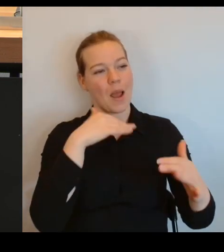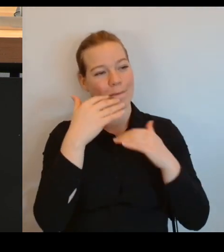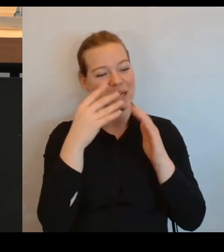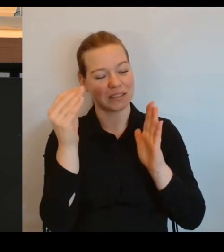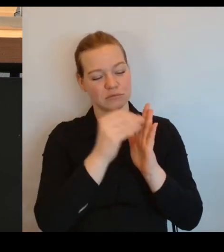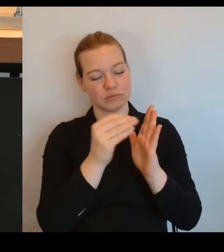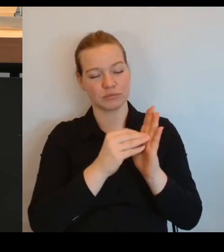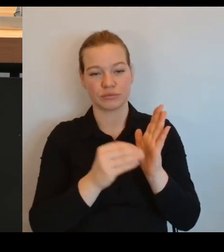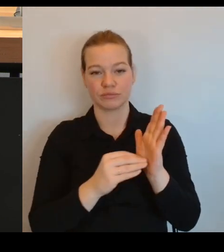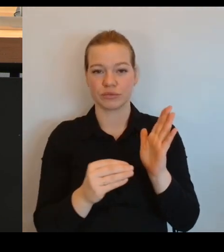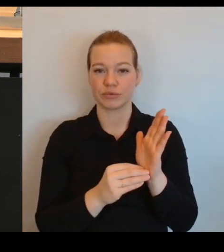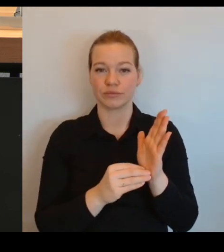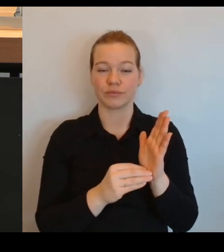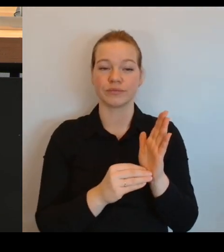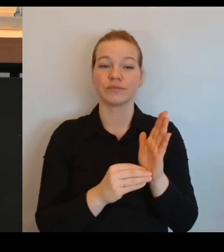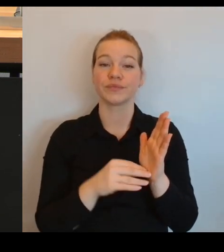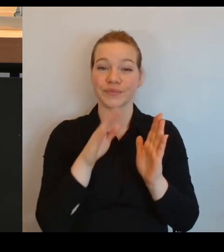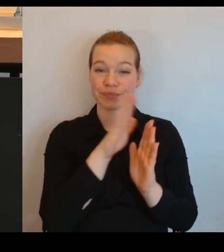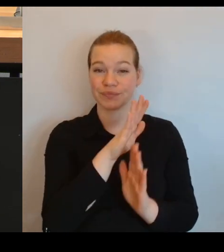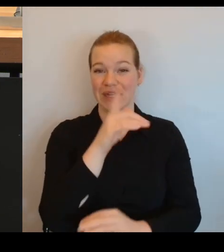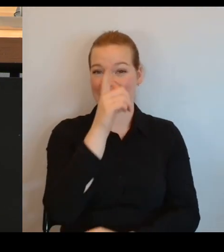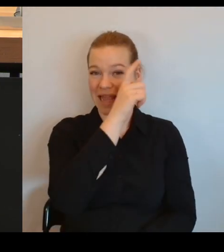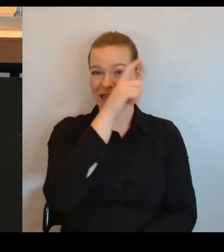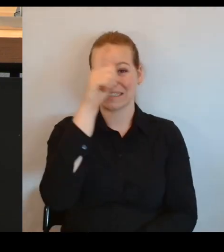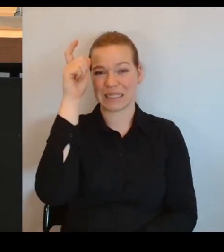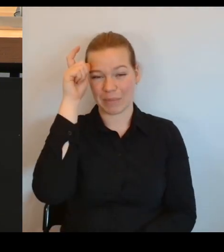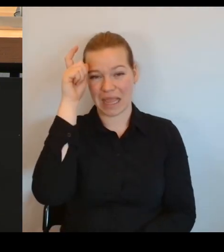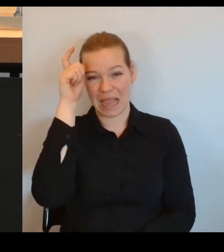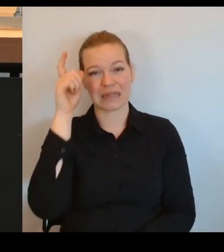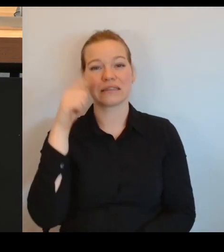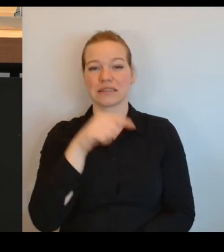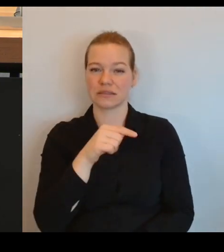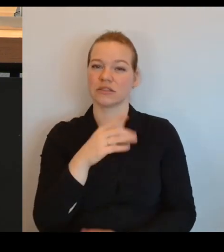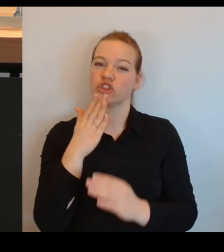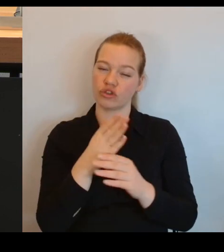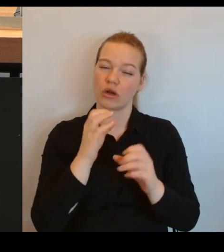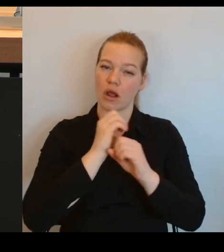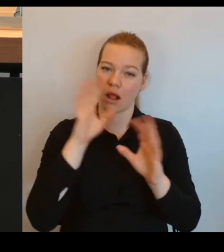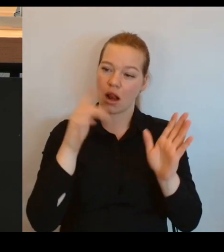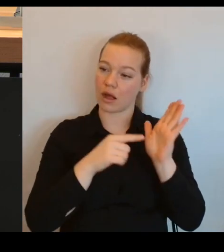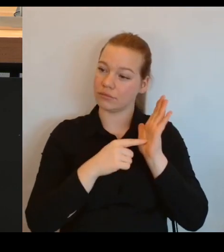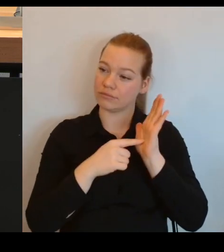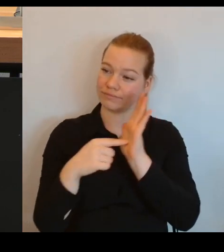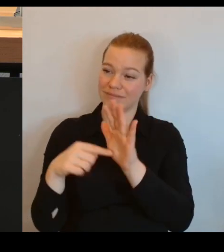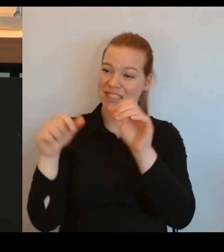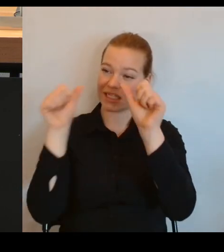klares Zeugnis ausgestellt, ausgestellt und zum Ende meiner Rede gratuliere ich noch einmal im Namen meiner